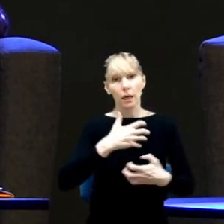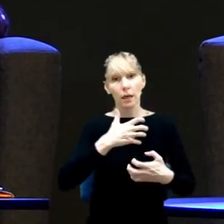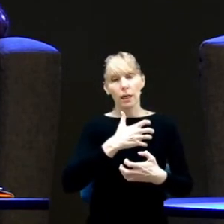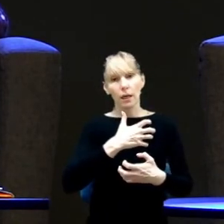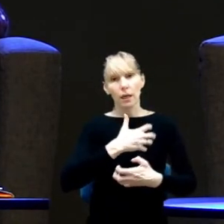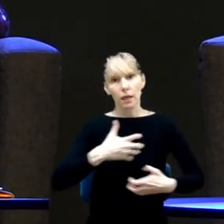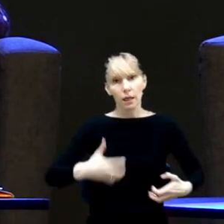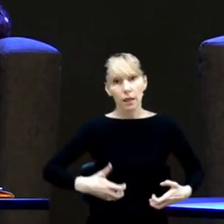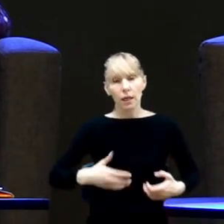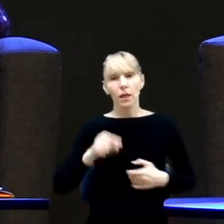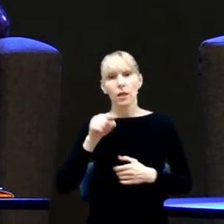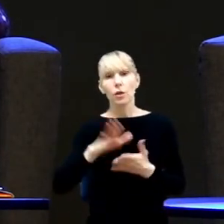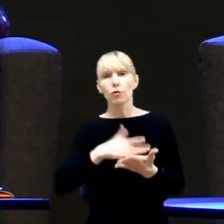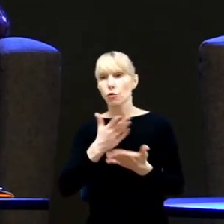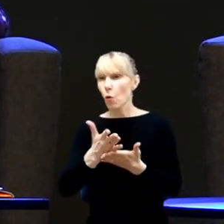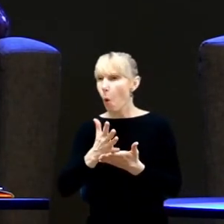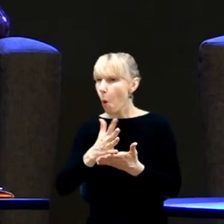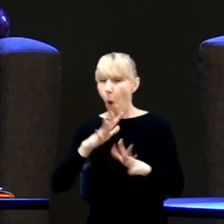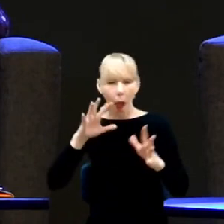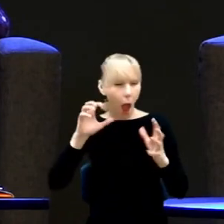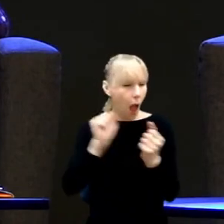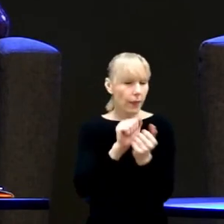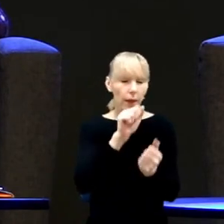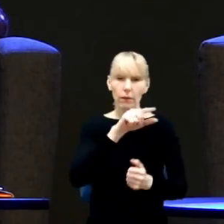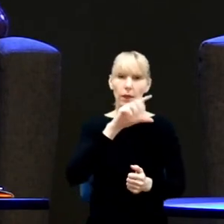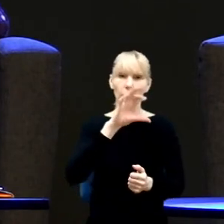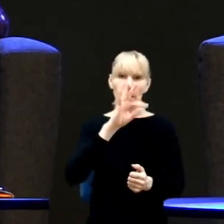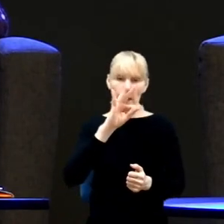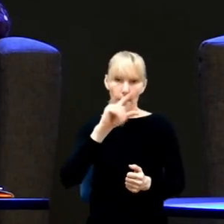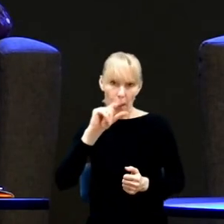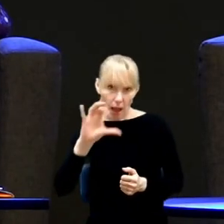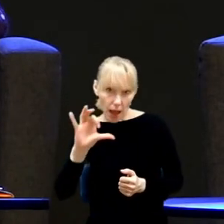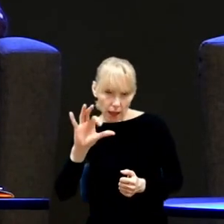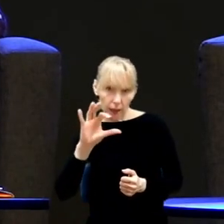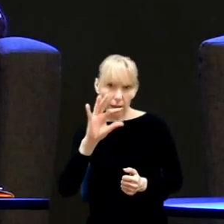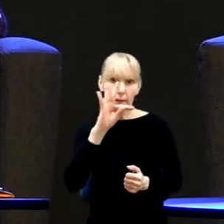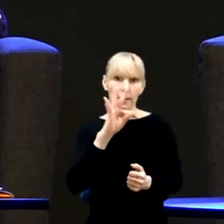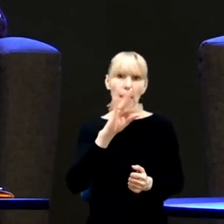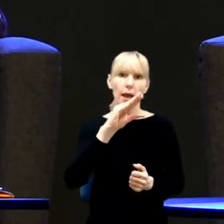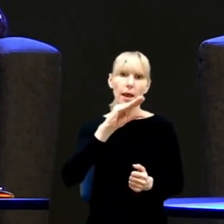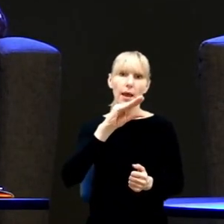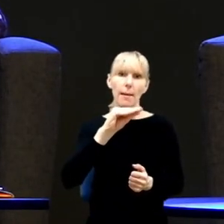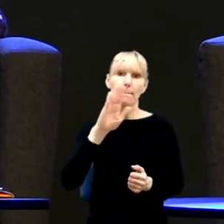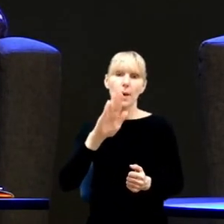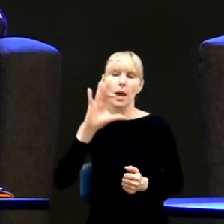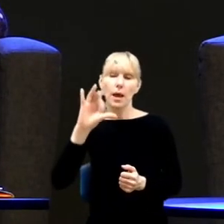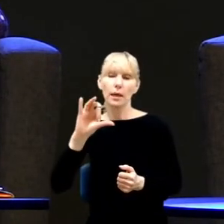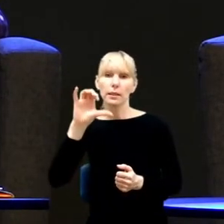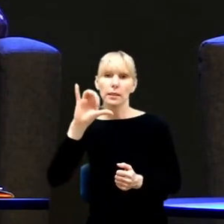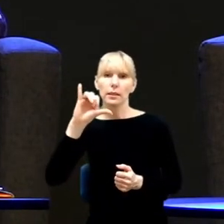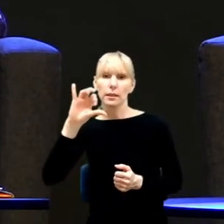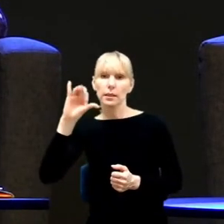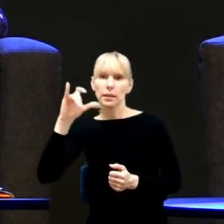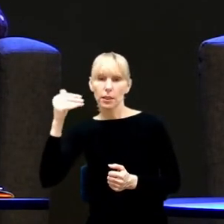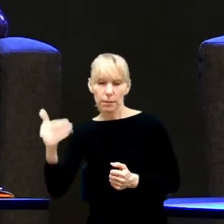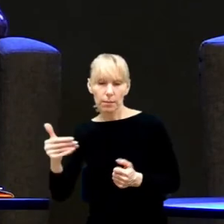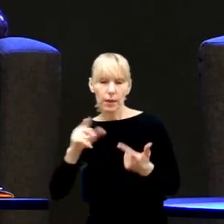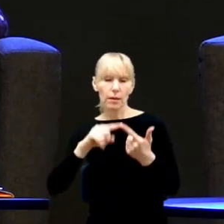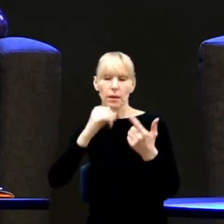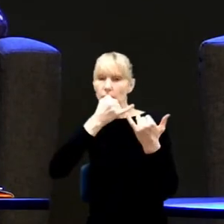i gmin o zarówno kredyty, jak i o dofinansowanie dotacyjne